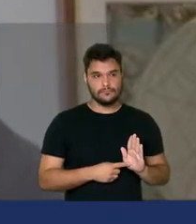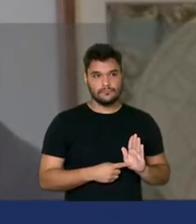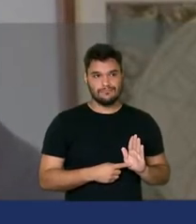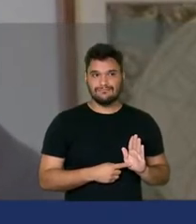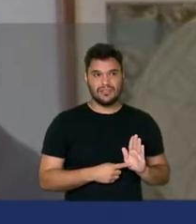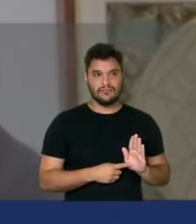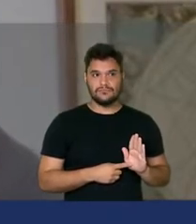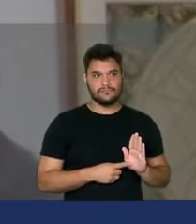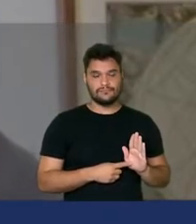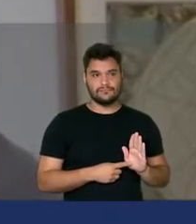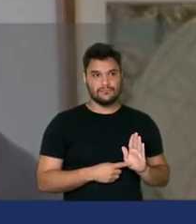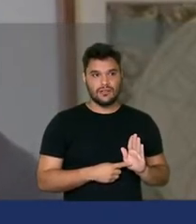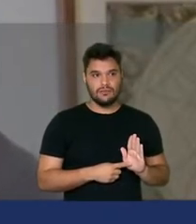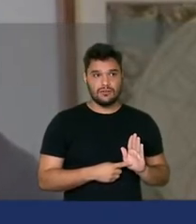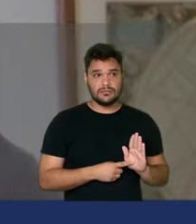PROJETO ELE NÃO É PRIORITÁ